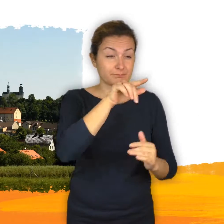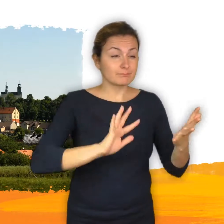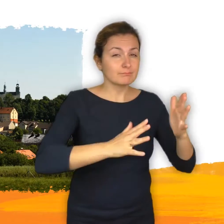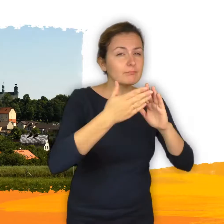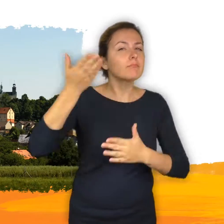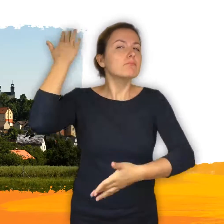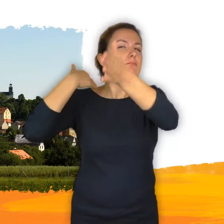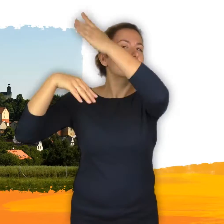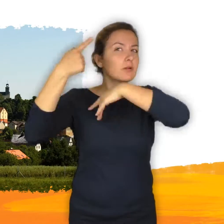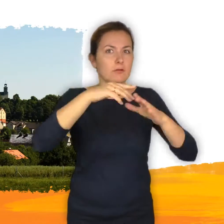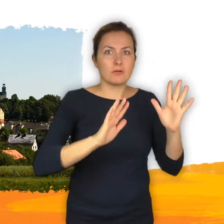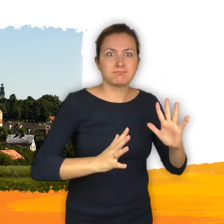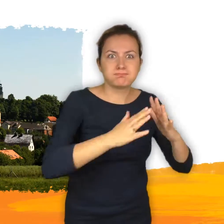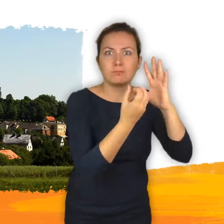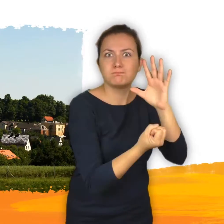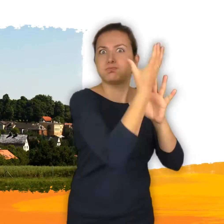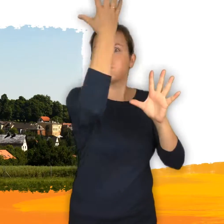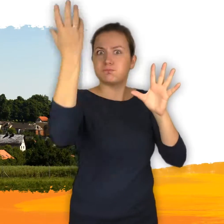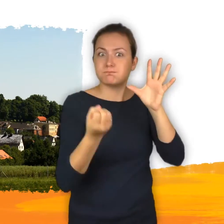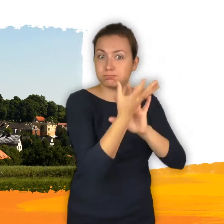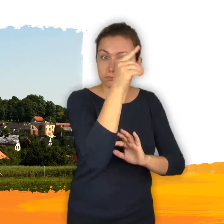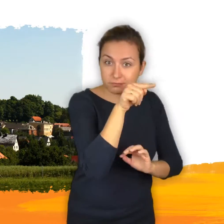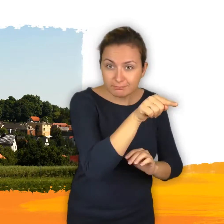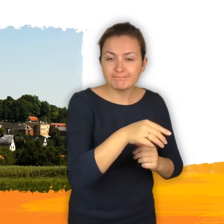Ta góra była dawno temu wulkanem.